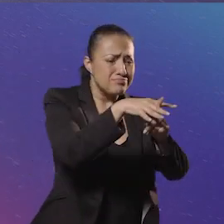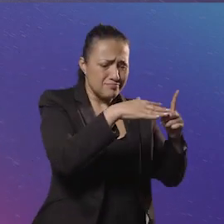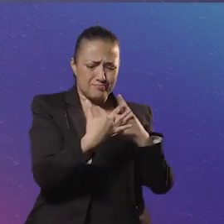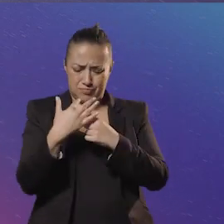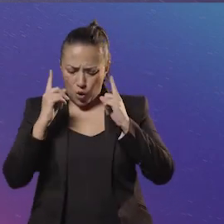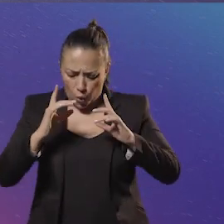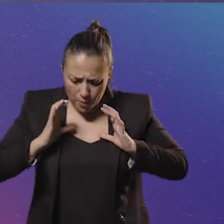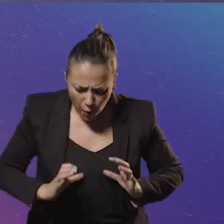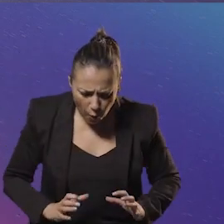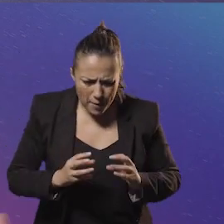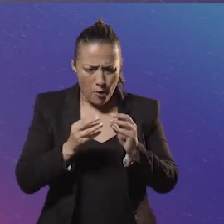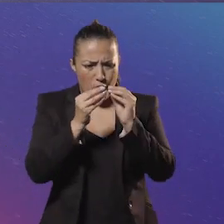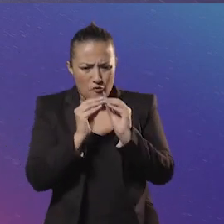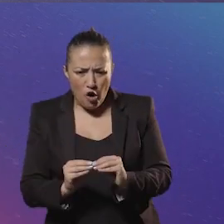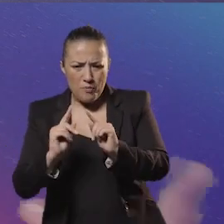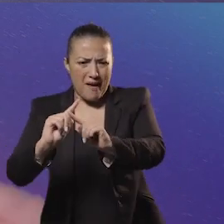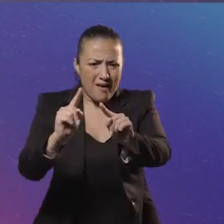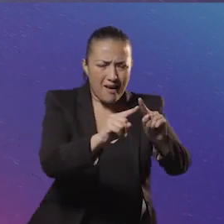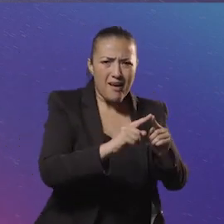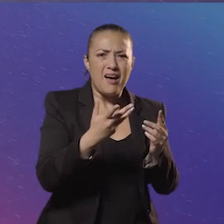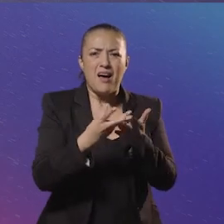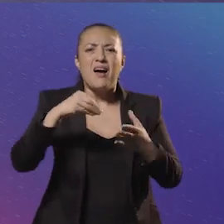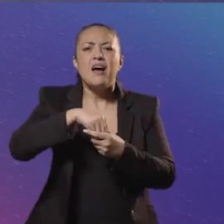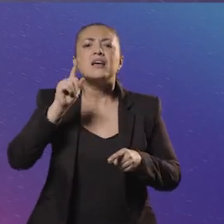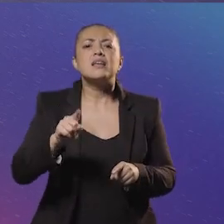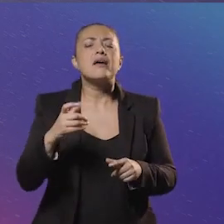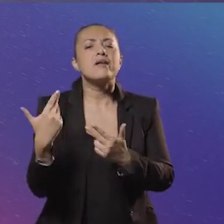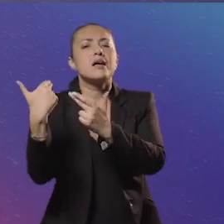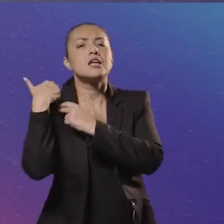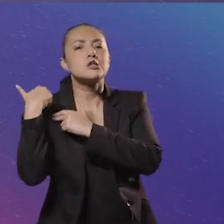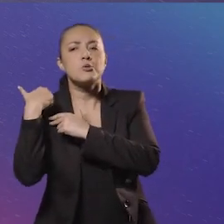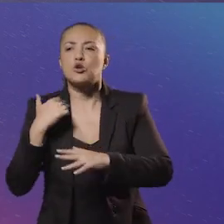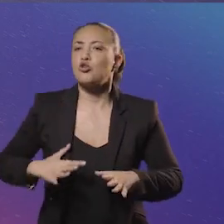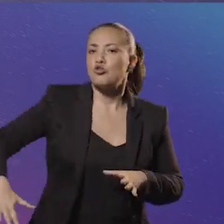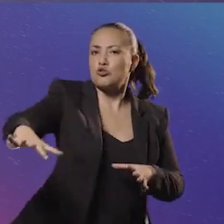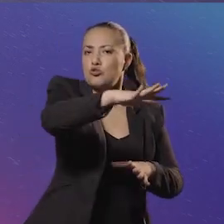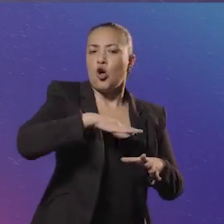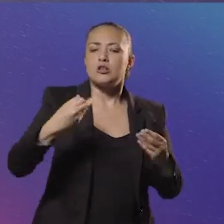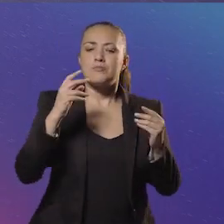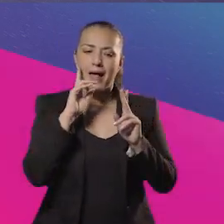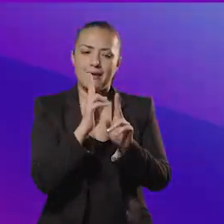y por lo tanto también hay una responsaabilidad que debe ser colectiva frente a esa reparación.